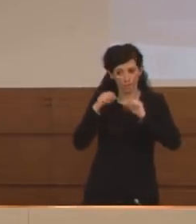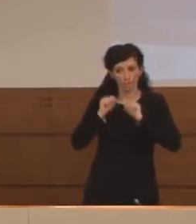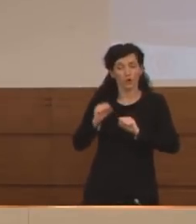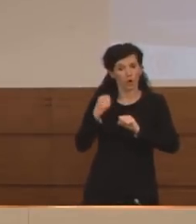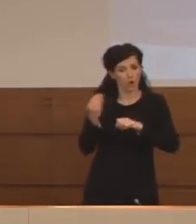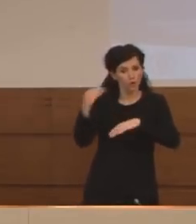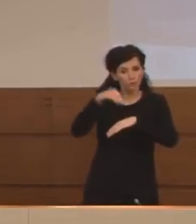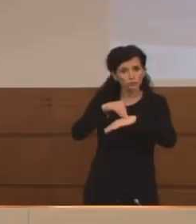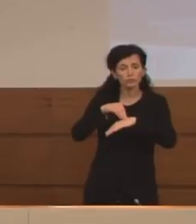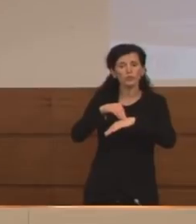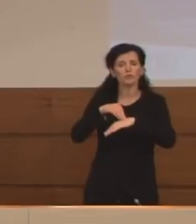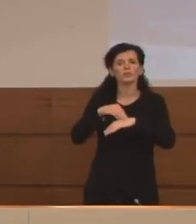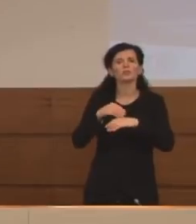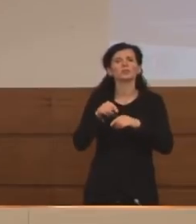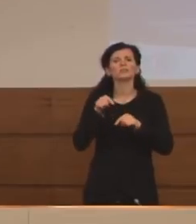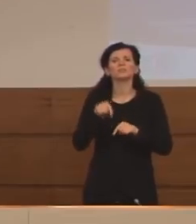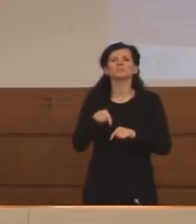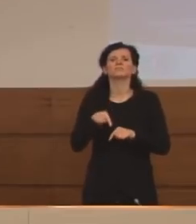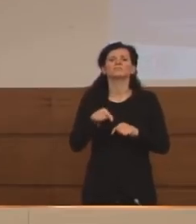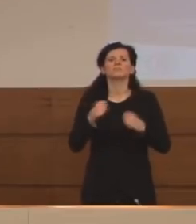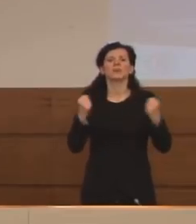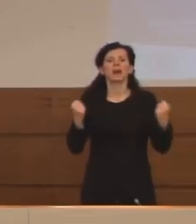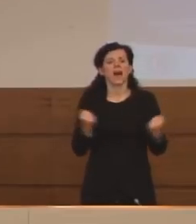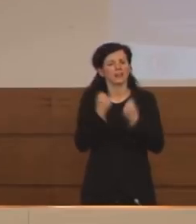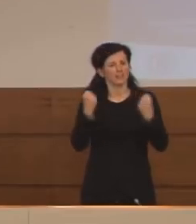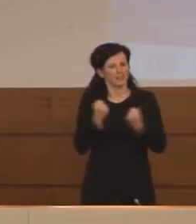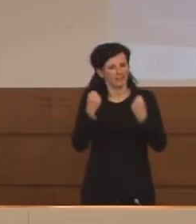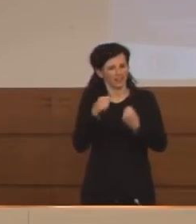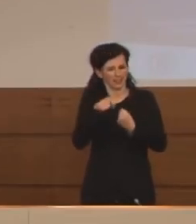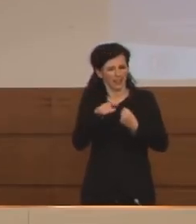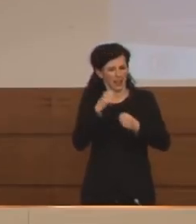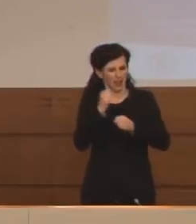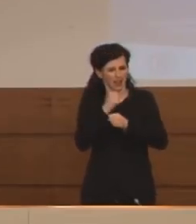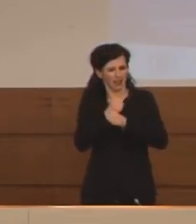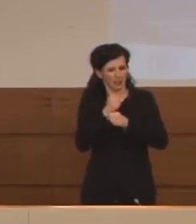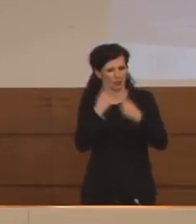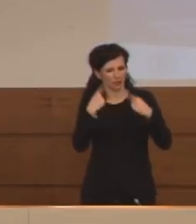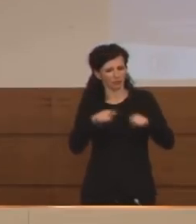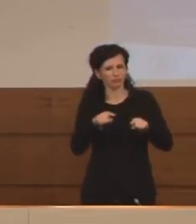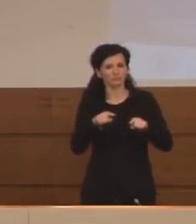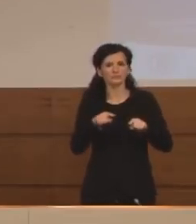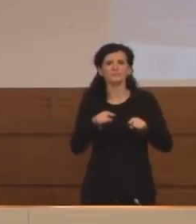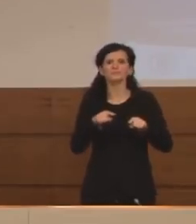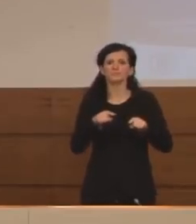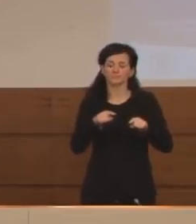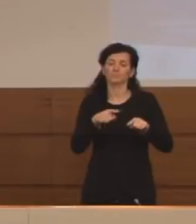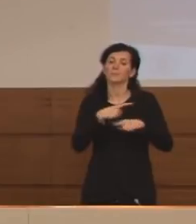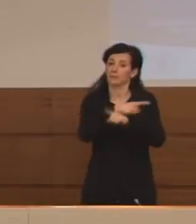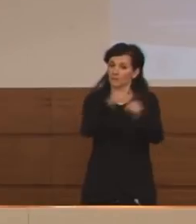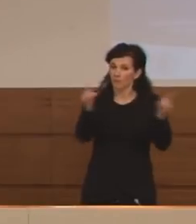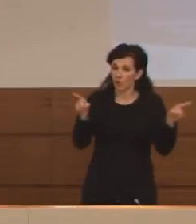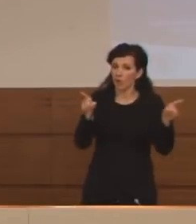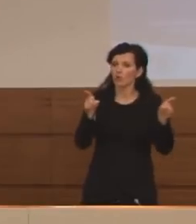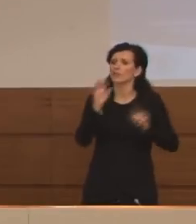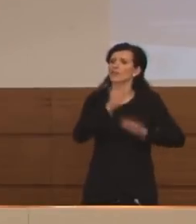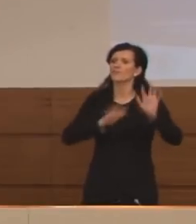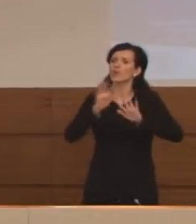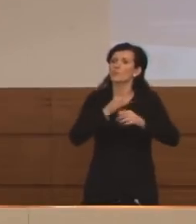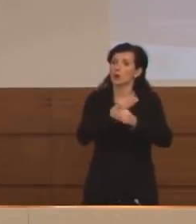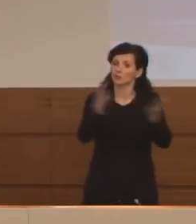Creod che in questa attività debbano essere i mezzi di informazione, anche voi, ad aiutarci su questa attività.